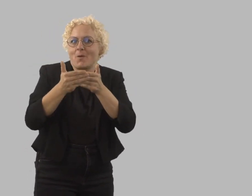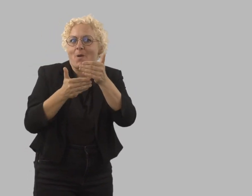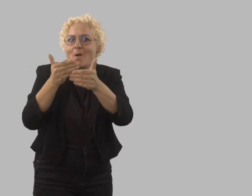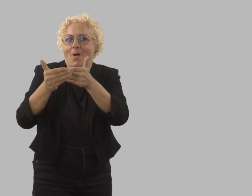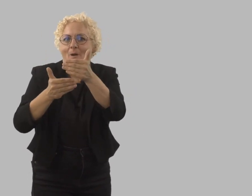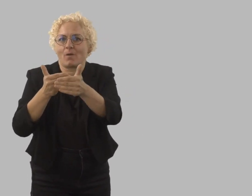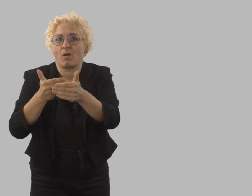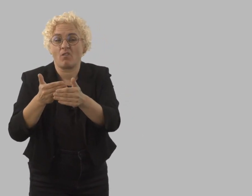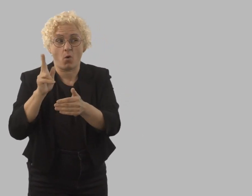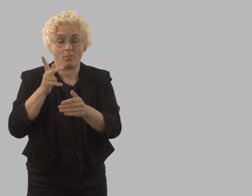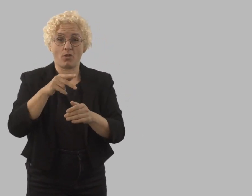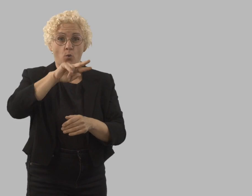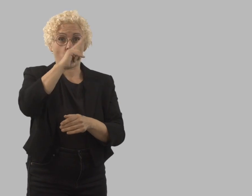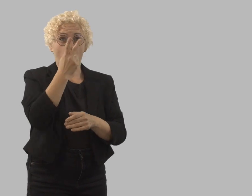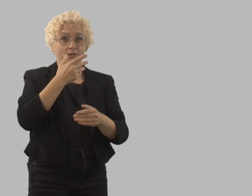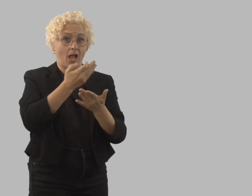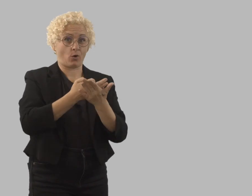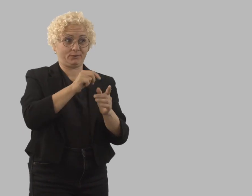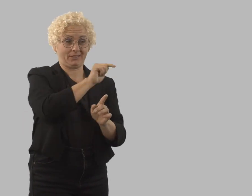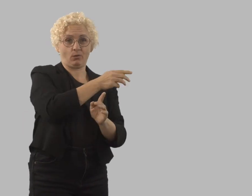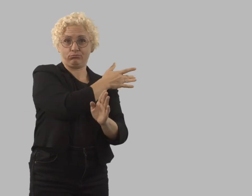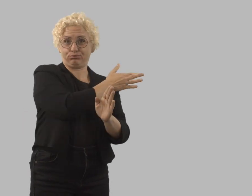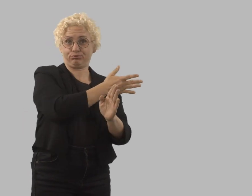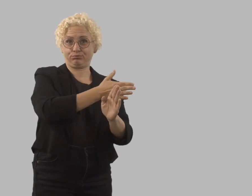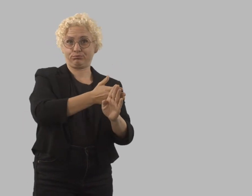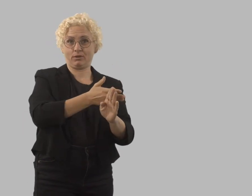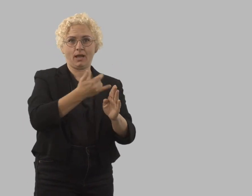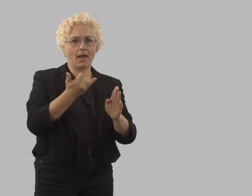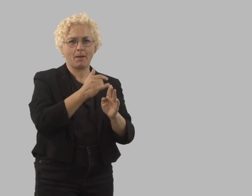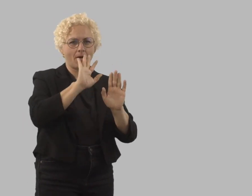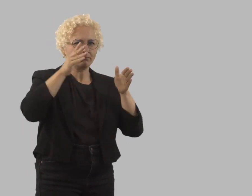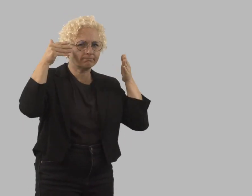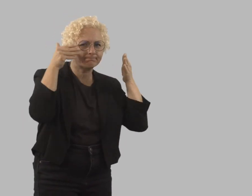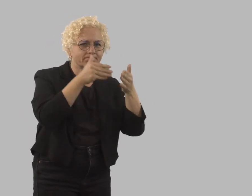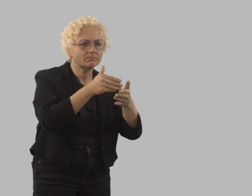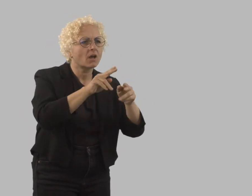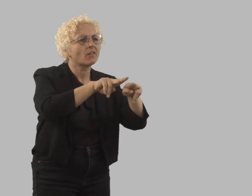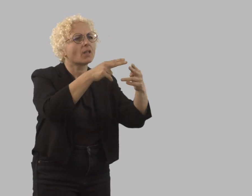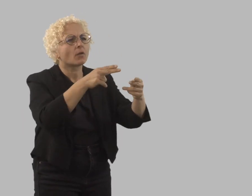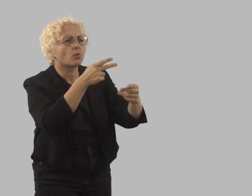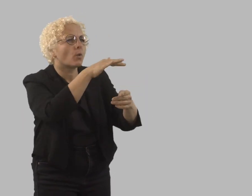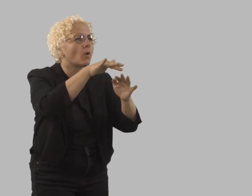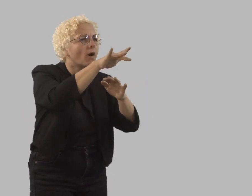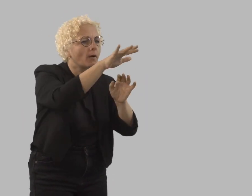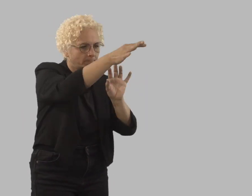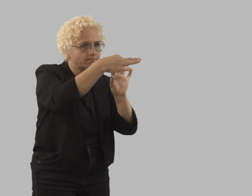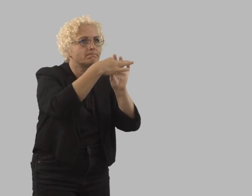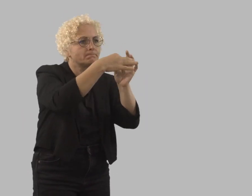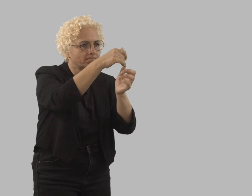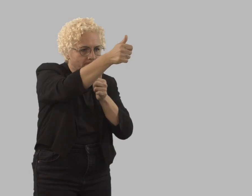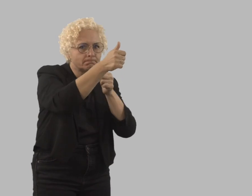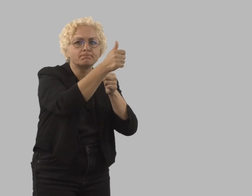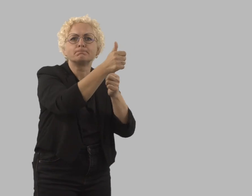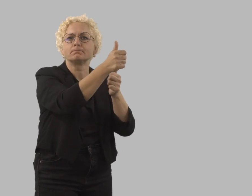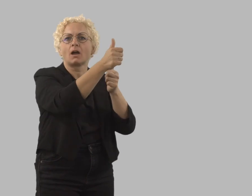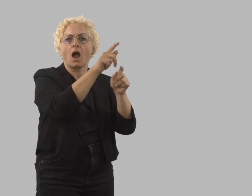Das war ein neuer Ansatz. Bis dahin ging es in der Kunstausbildung primär um naturalistisches Arbeiten.